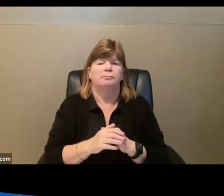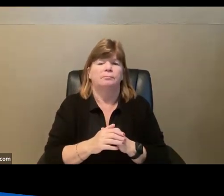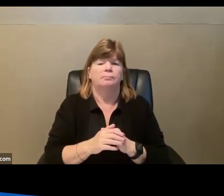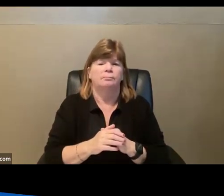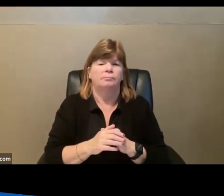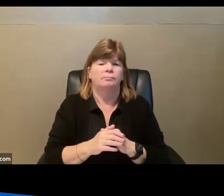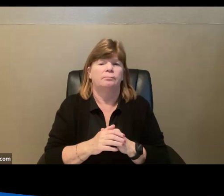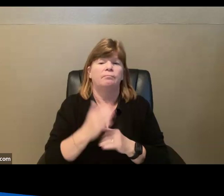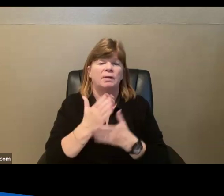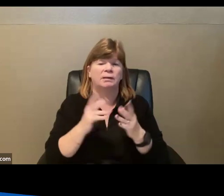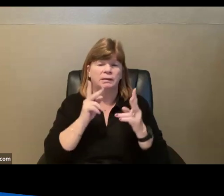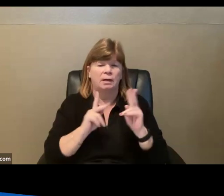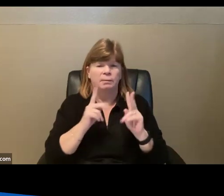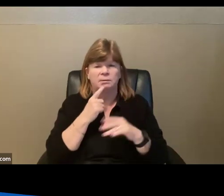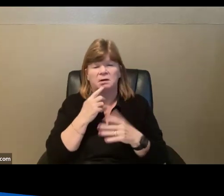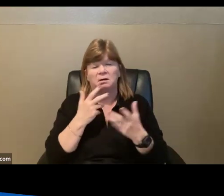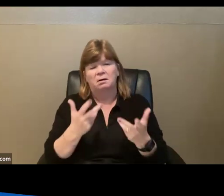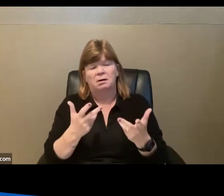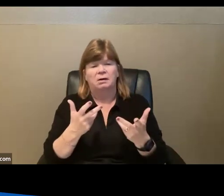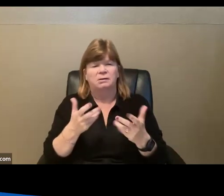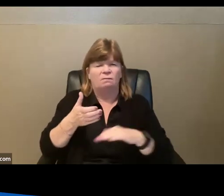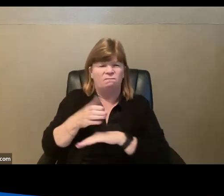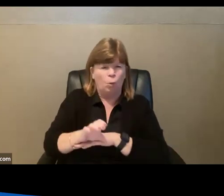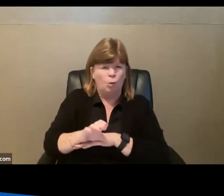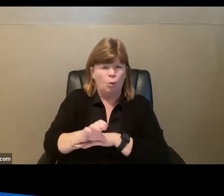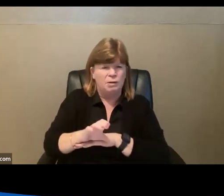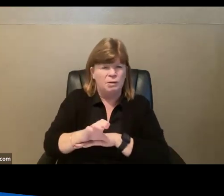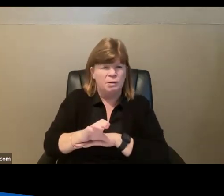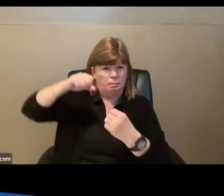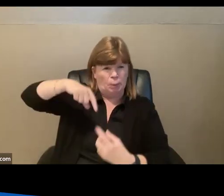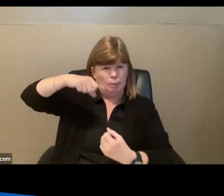Algunas personas dicen, bueno, está forzando mensajes hacia el cerebro